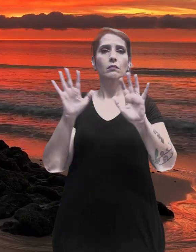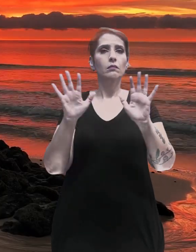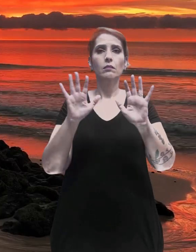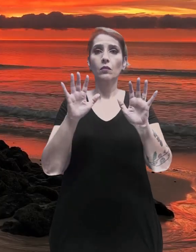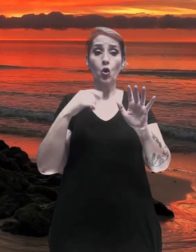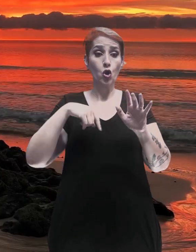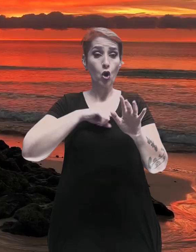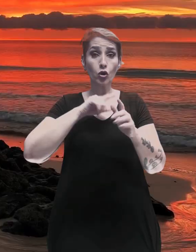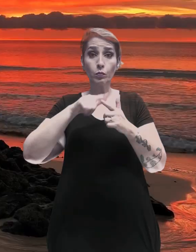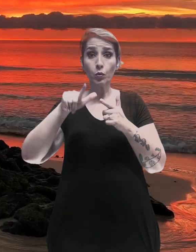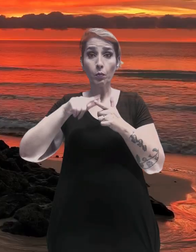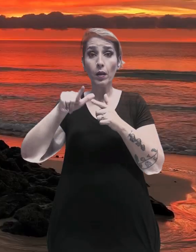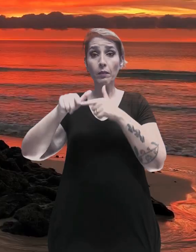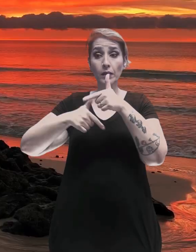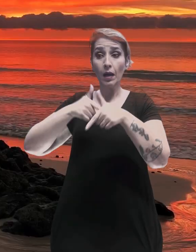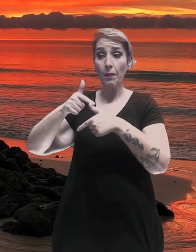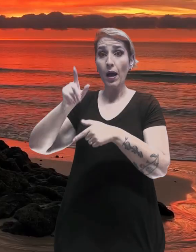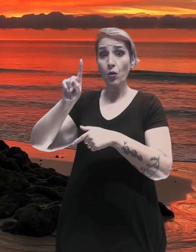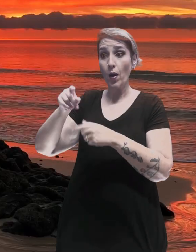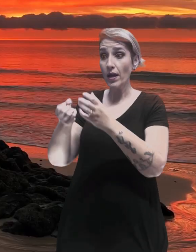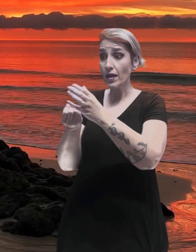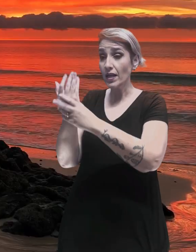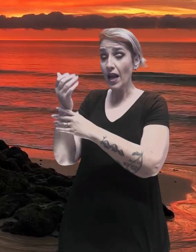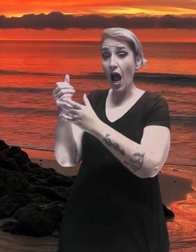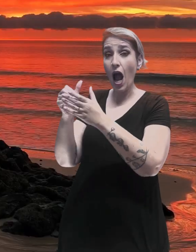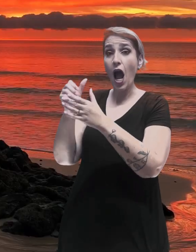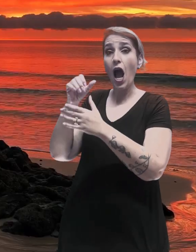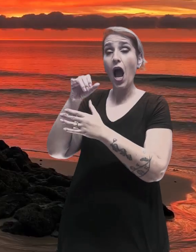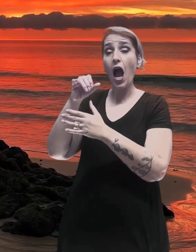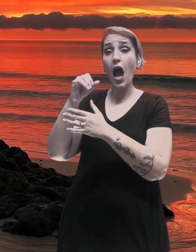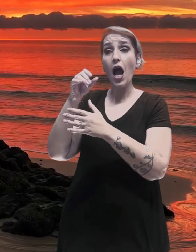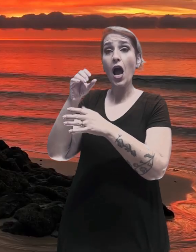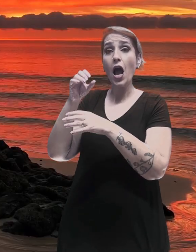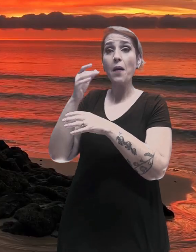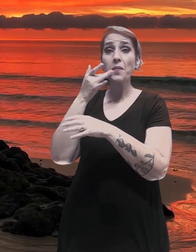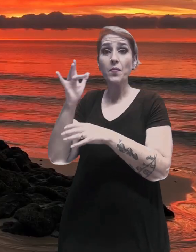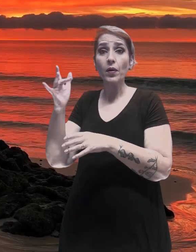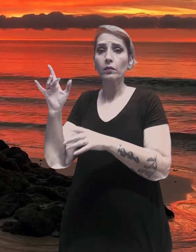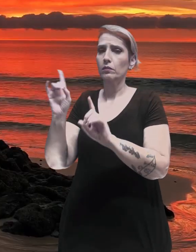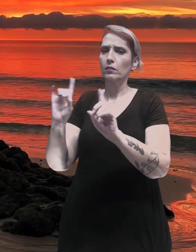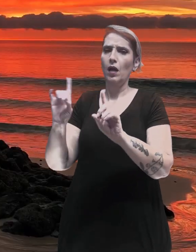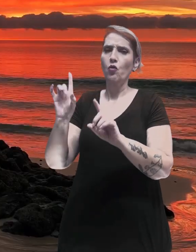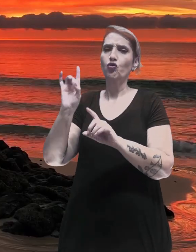O trabalho não é criar a joia, mas apenas remover a lama.